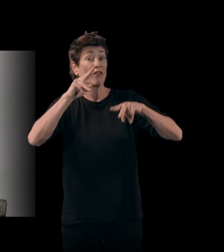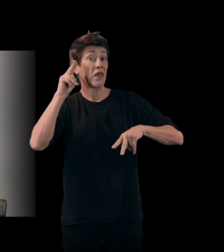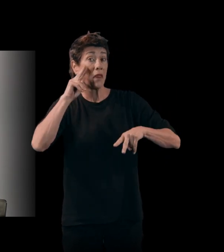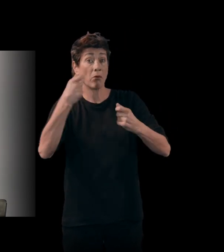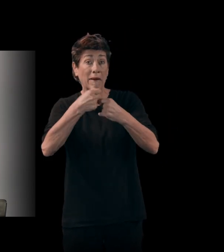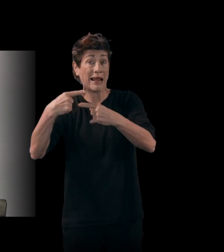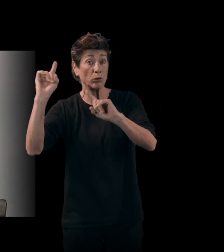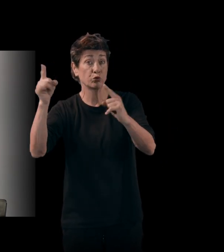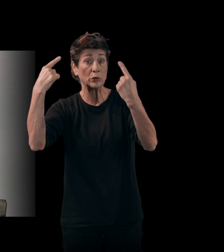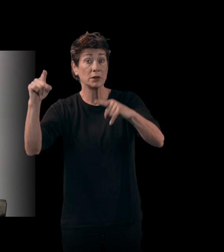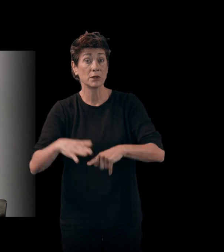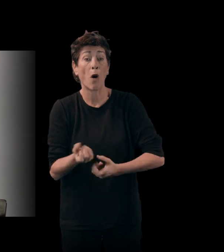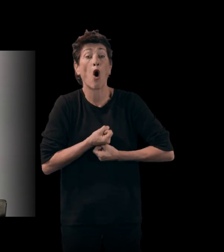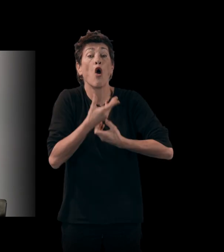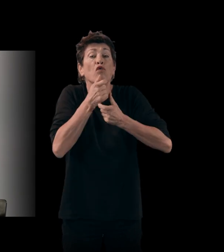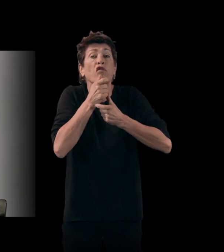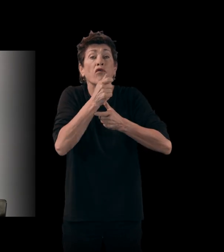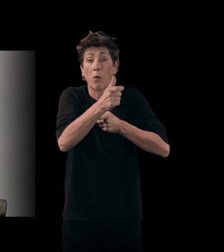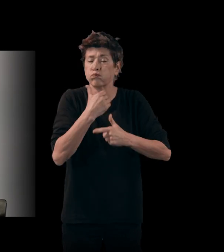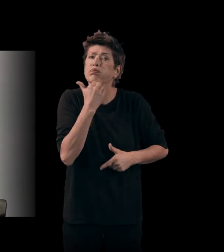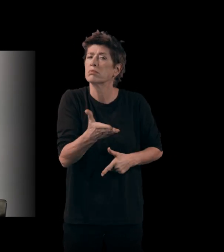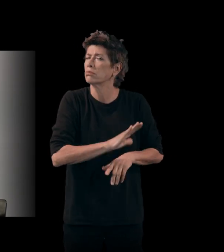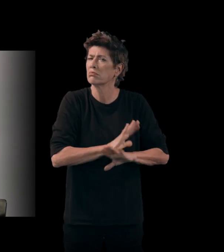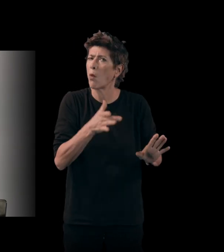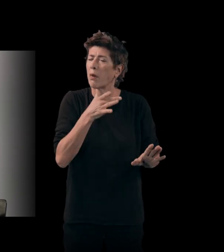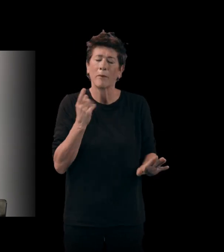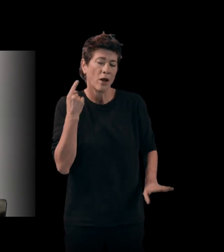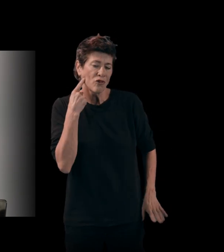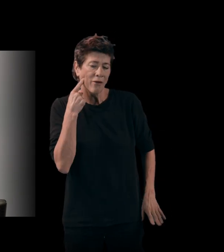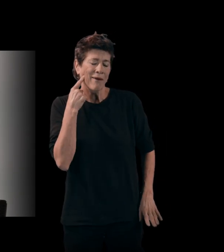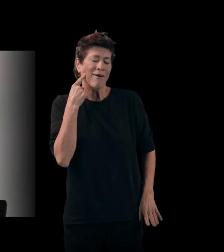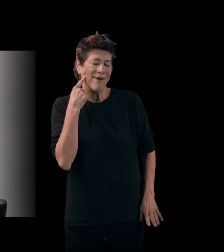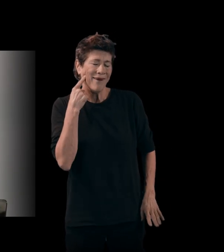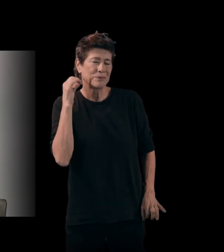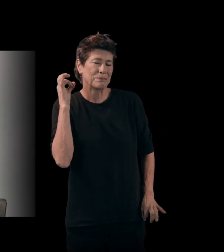Je n’arrive pas à la parler, mais je l’entends comme de la musique.